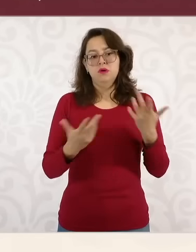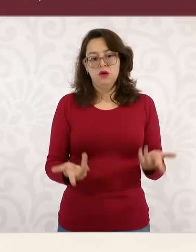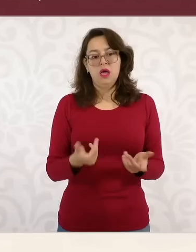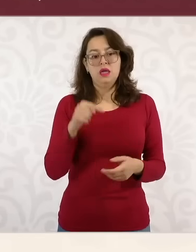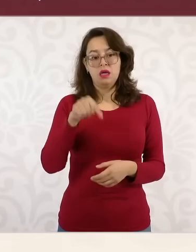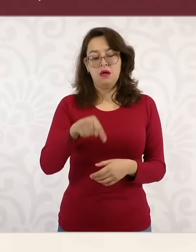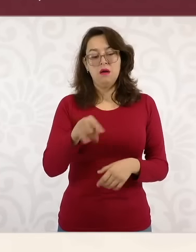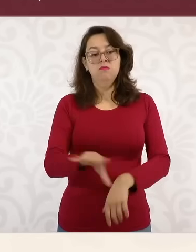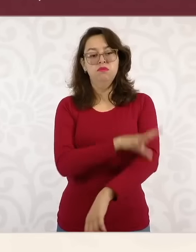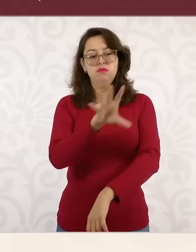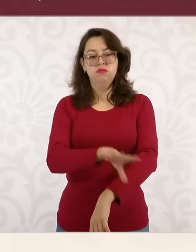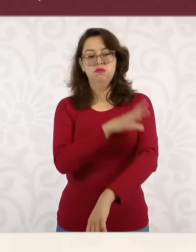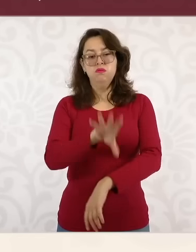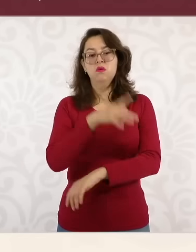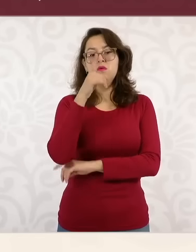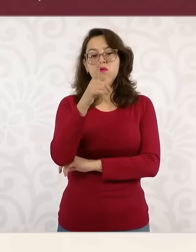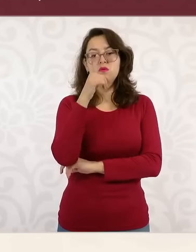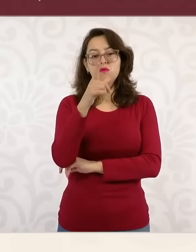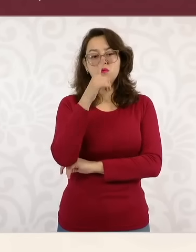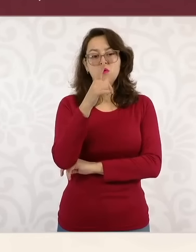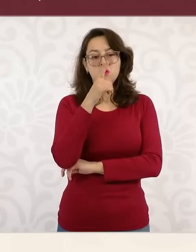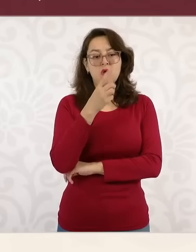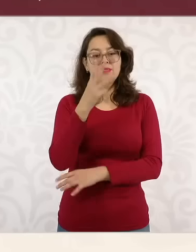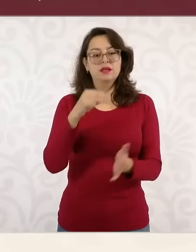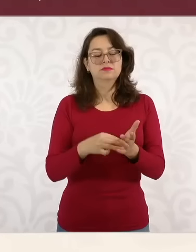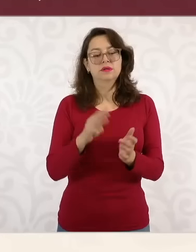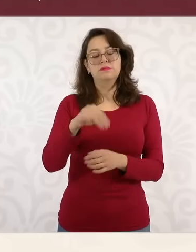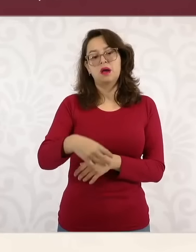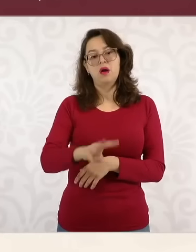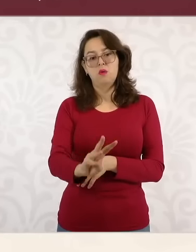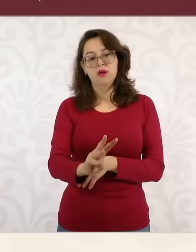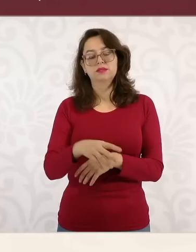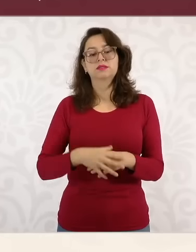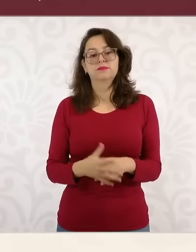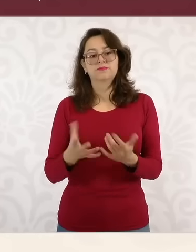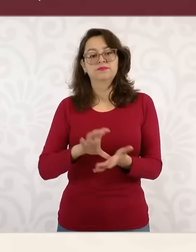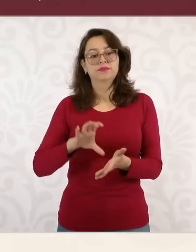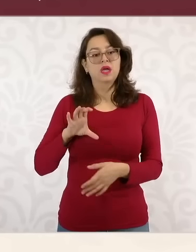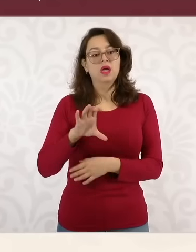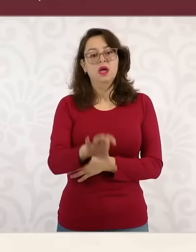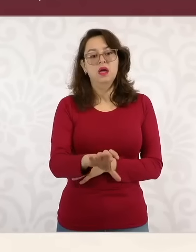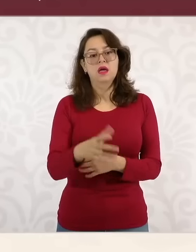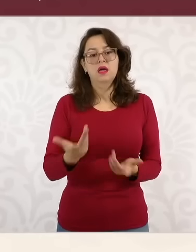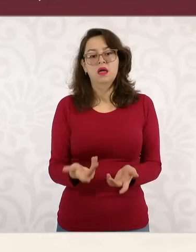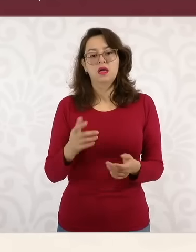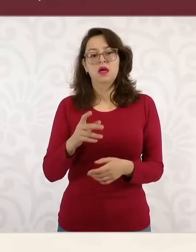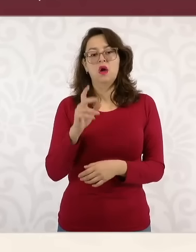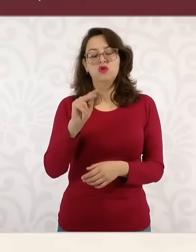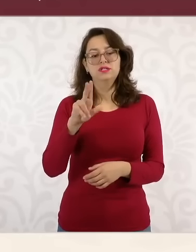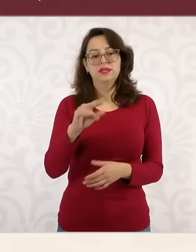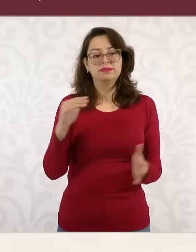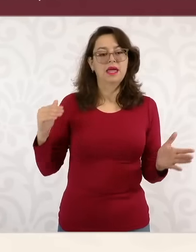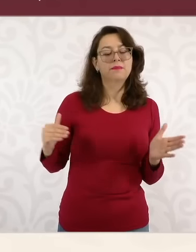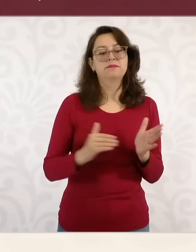de capacidad y tendrán una inversión de 4,328 millones dó, lo que equivale a 80,939 millones